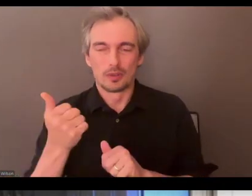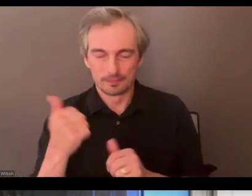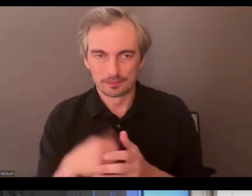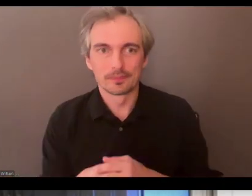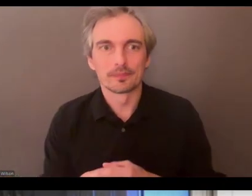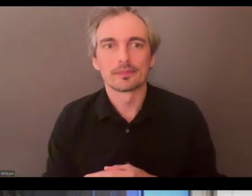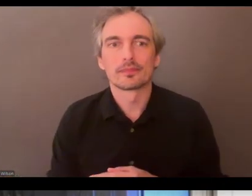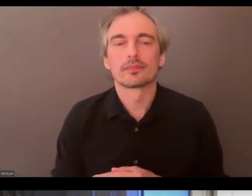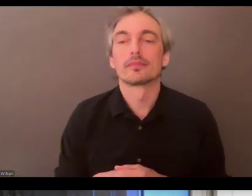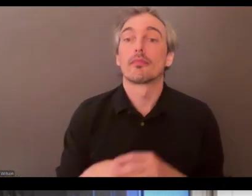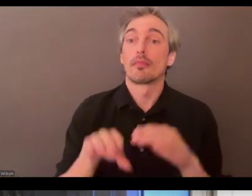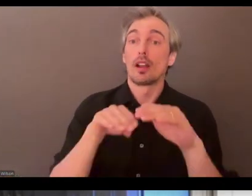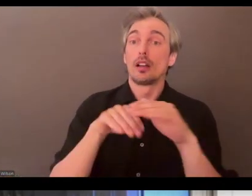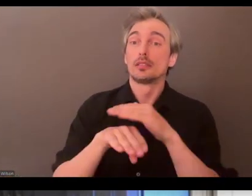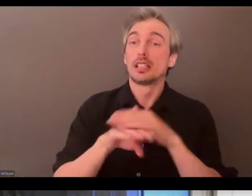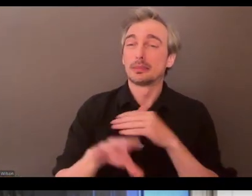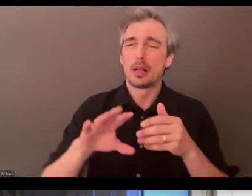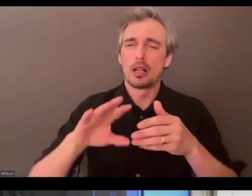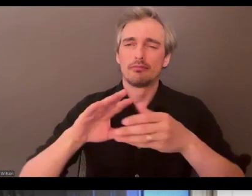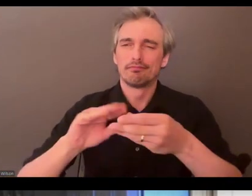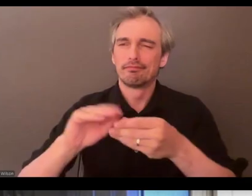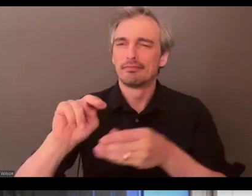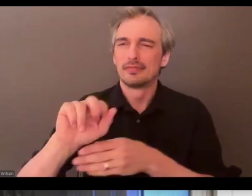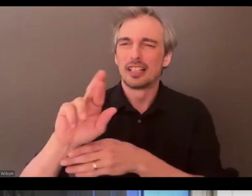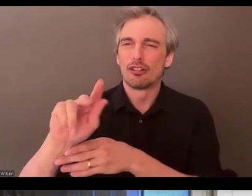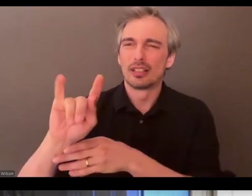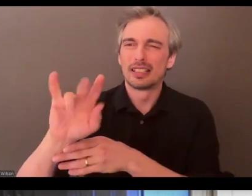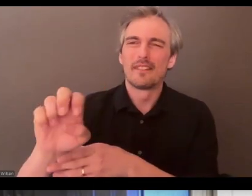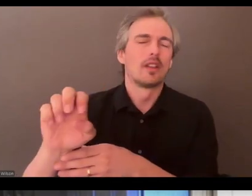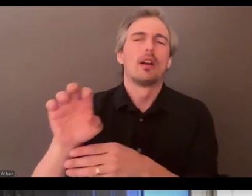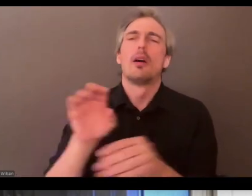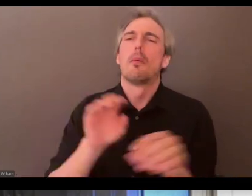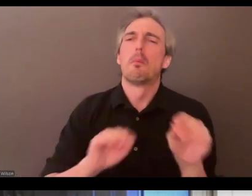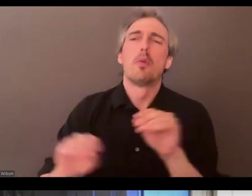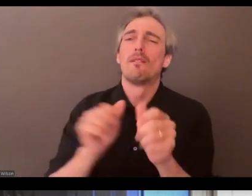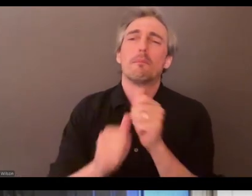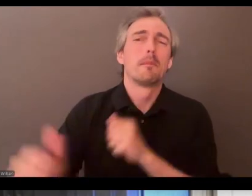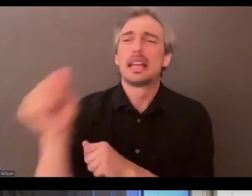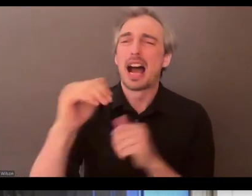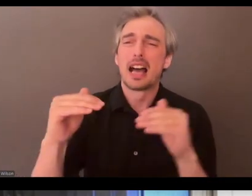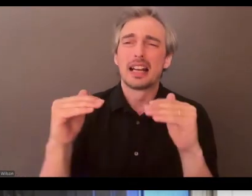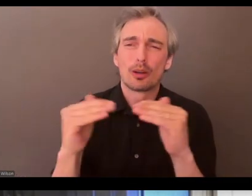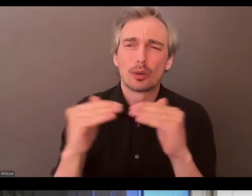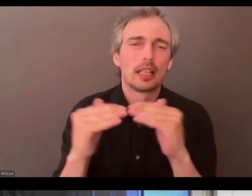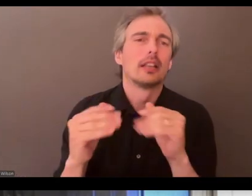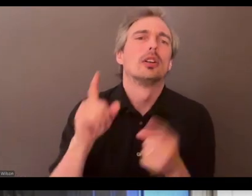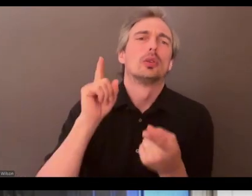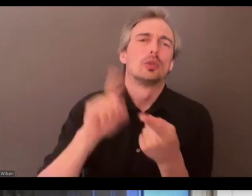つまり、より多くの人々が情報を迅速に理解できるようにすることが重要なのです。